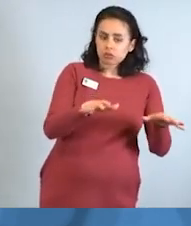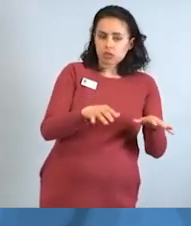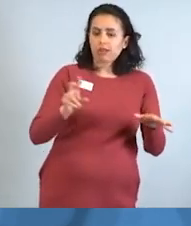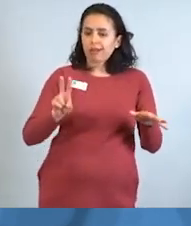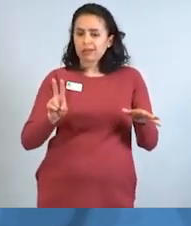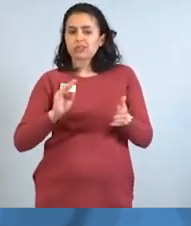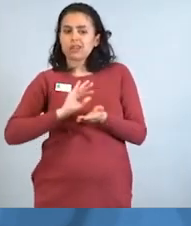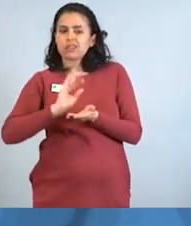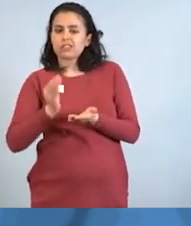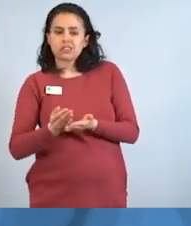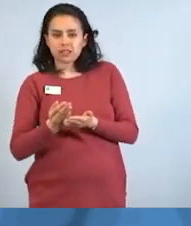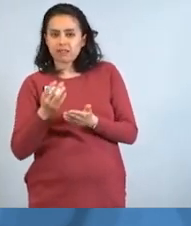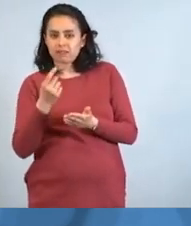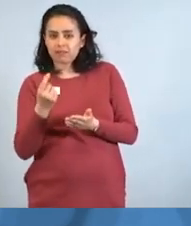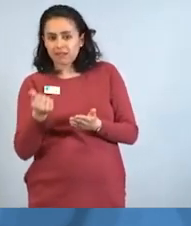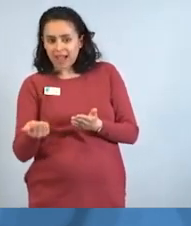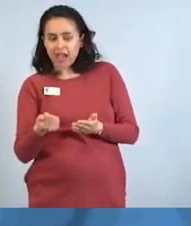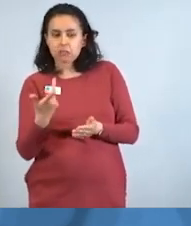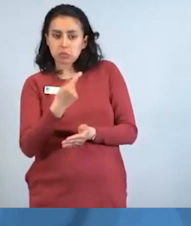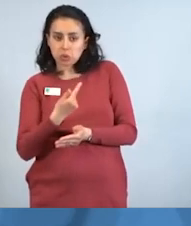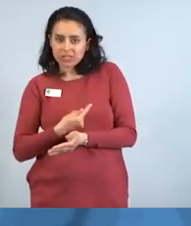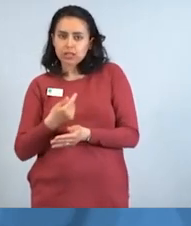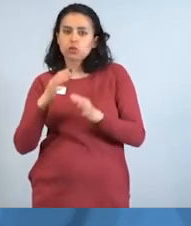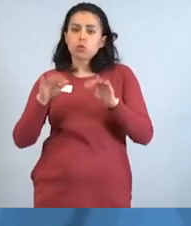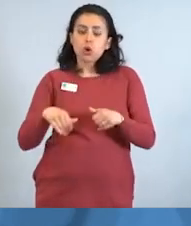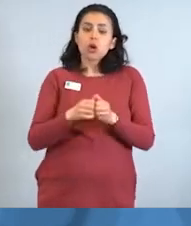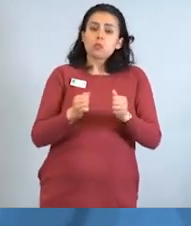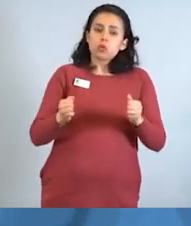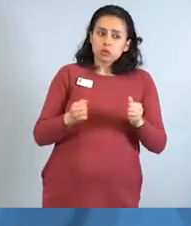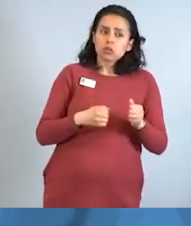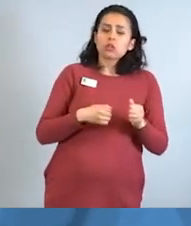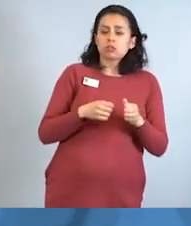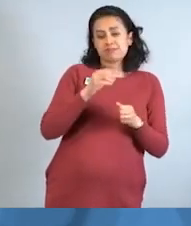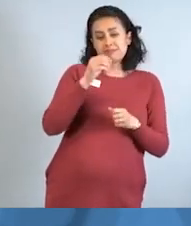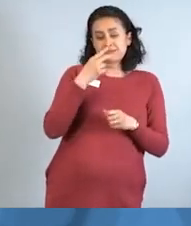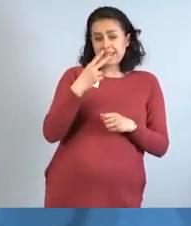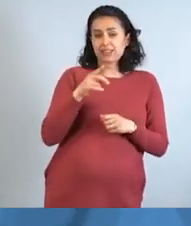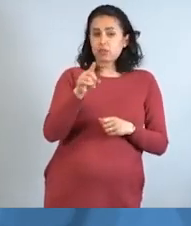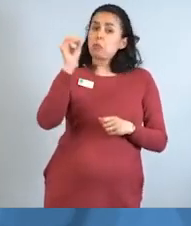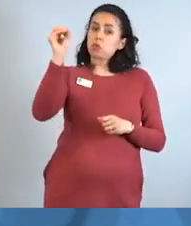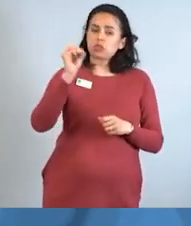Osa on toki tullut kahdenkin annoksen jälkeen, mutta näette, että prosentuaaliset osuudet siihen,